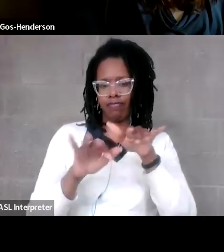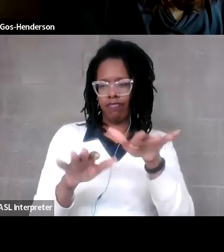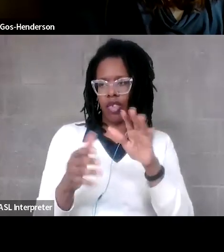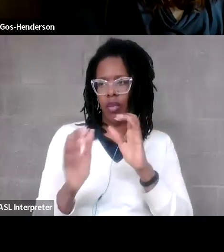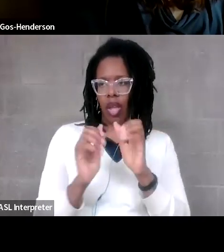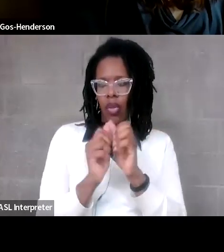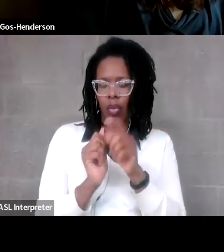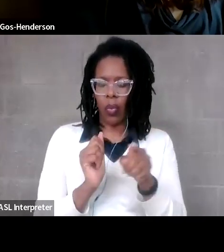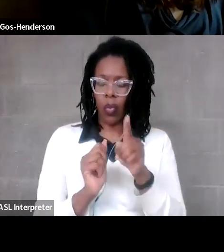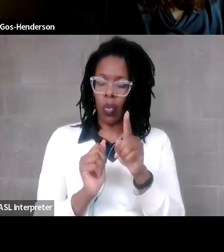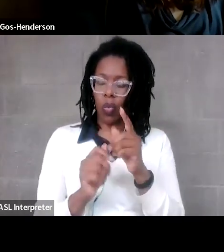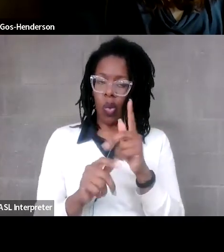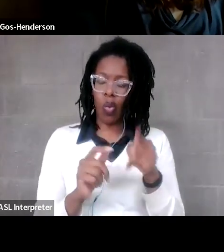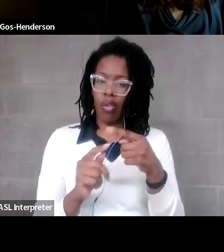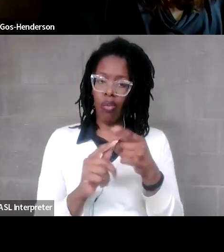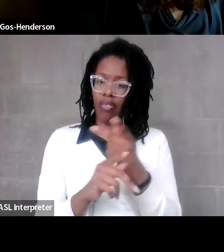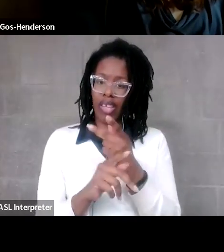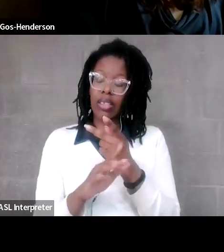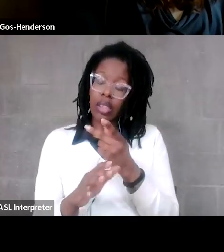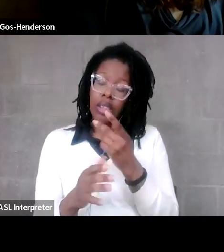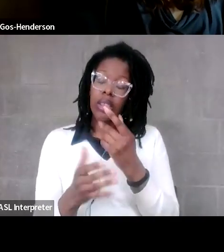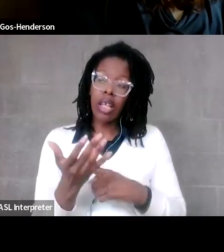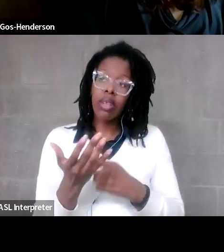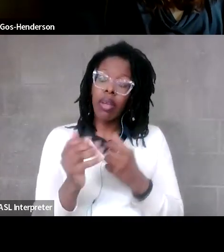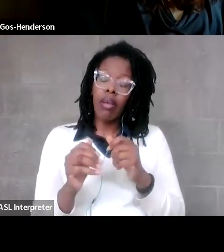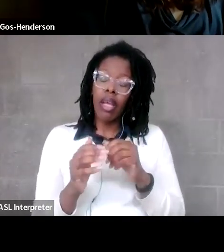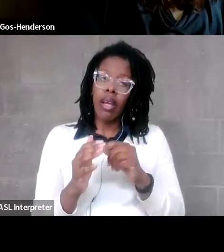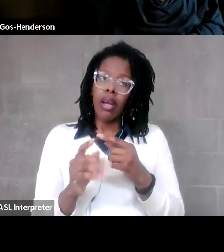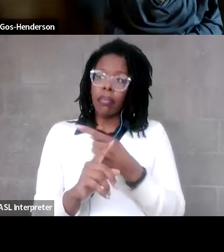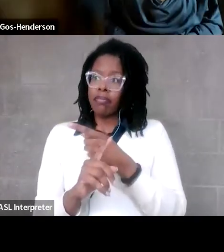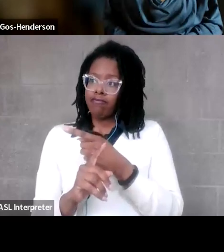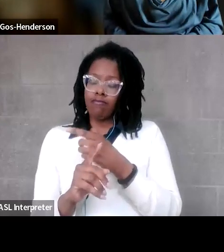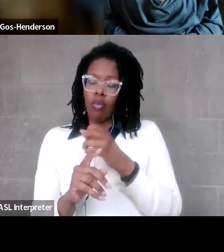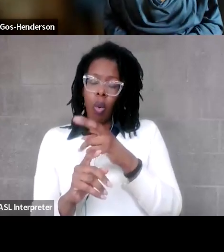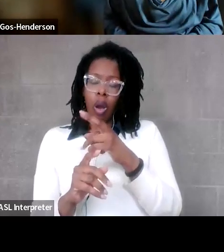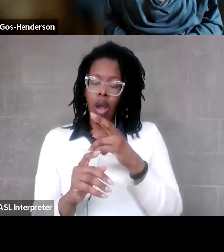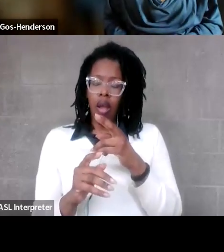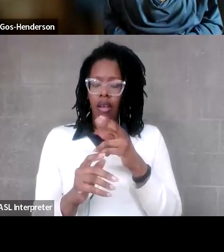pero creo que puede haber algunos baches en el camino a medida que cambian los contactos, pero trabajaremos con diligencia